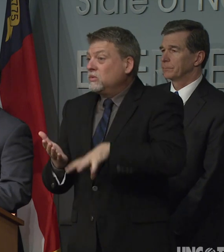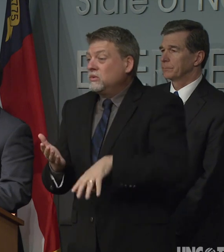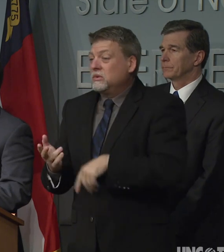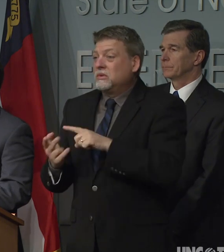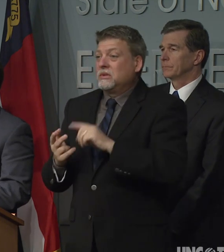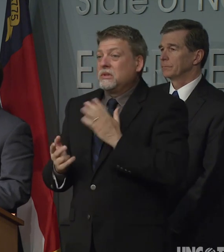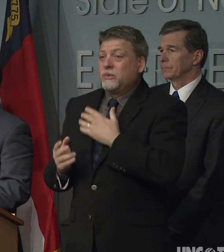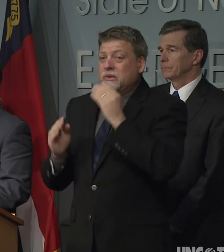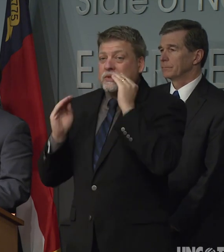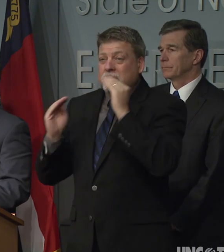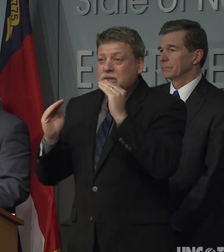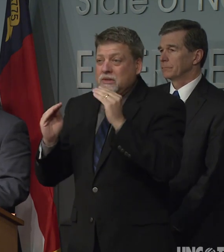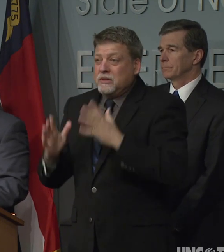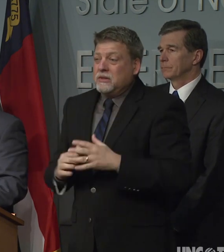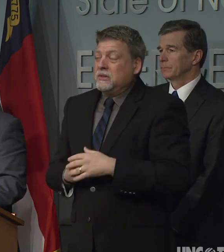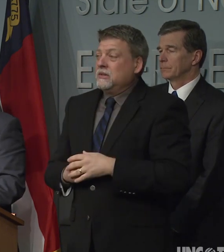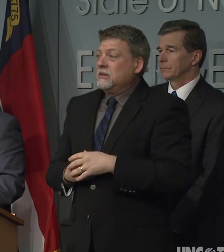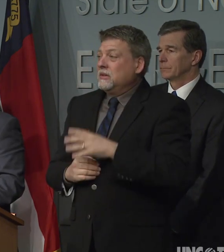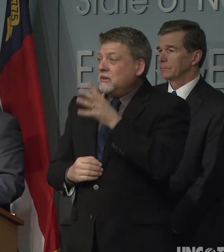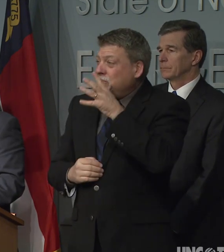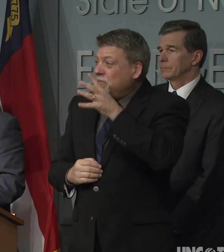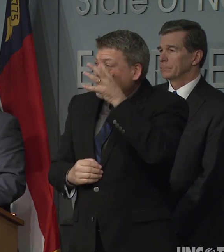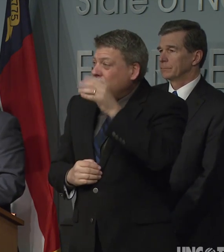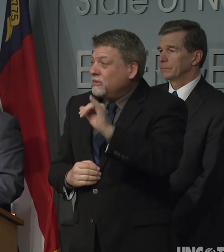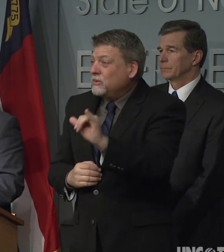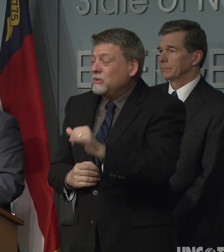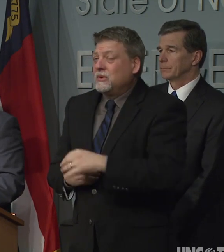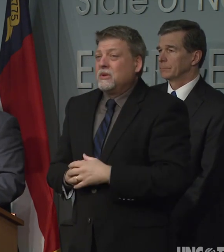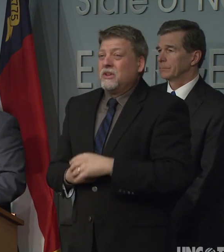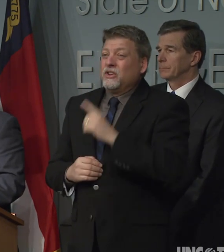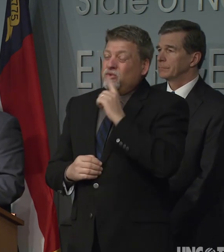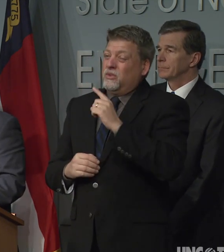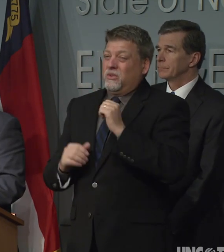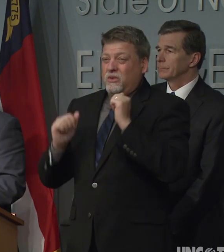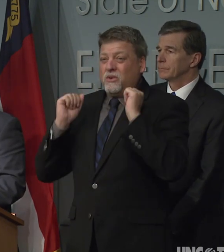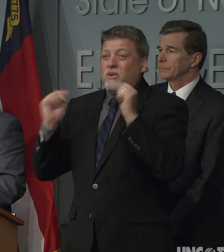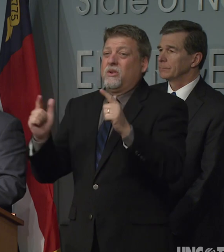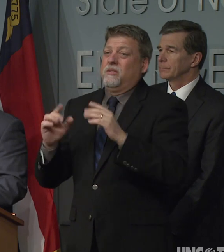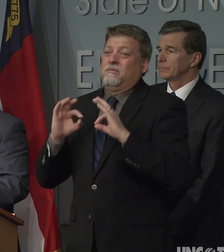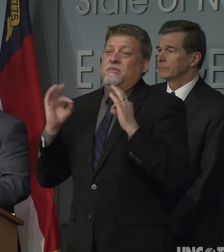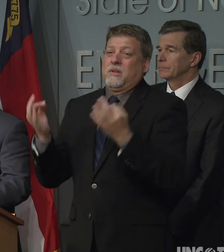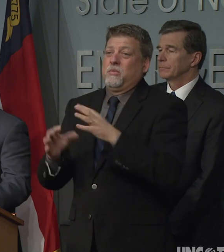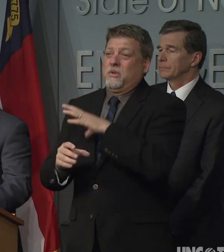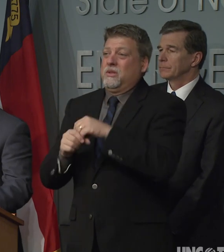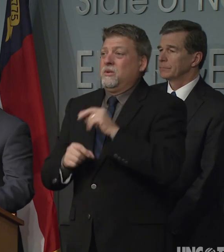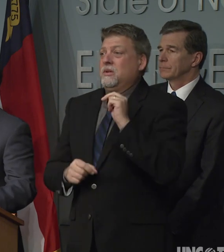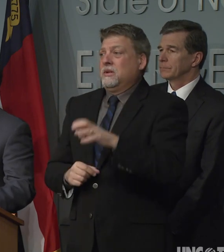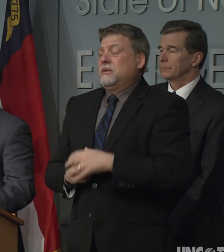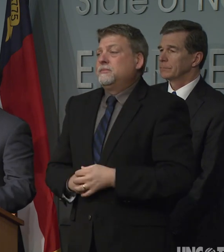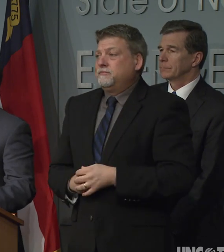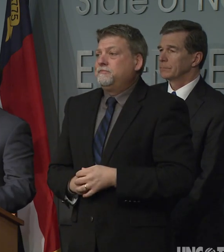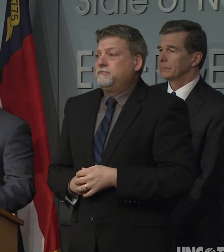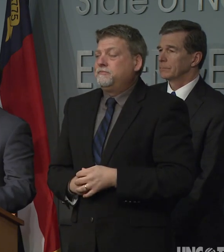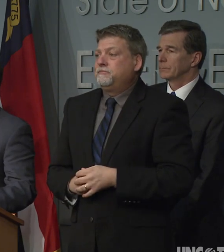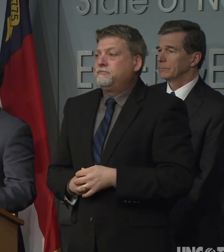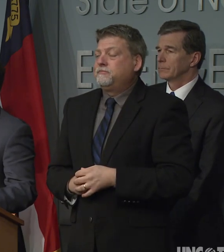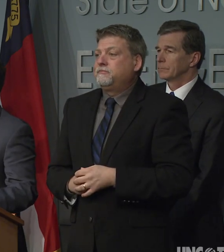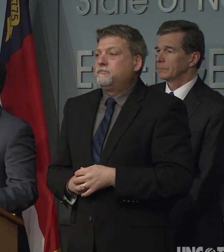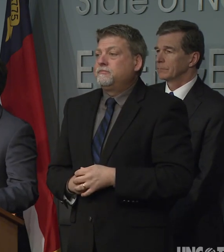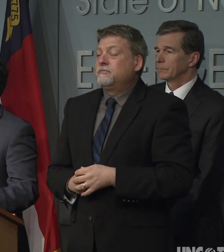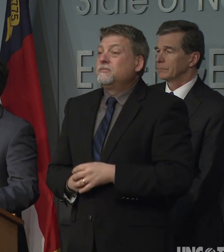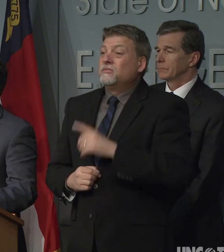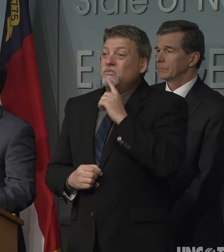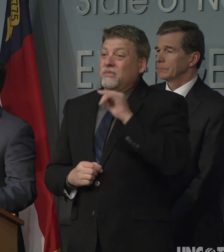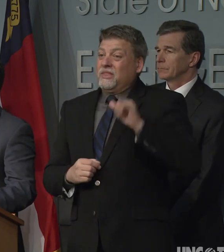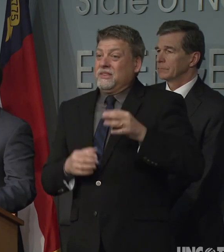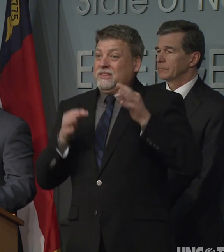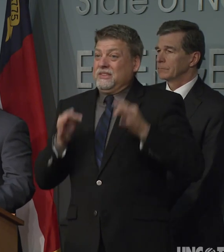los estudiantes educadores a los padres de familia y a tus a las familias de Carolina del Norte y este es una decisión